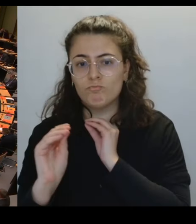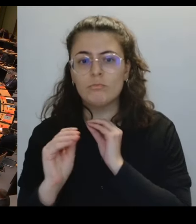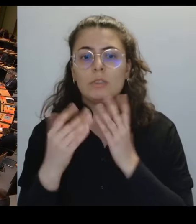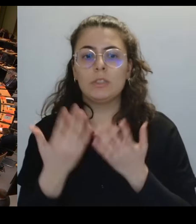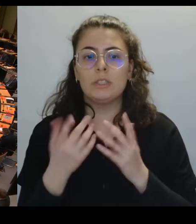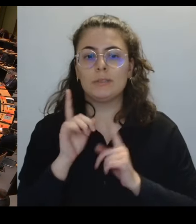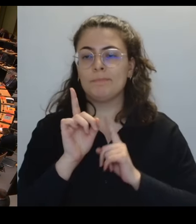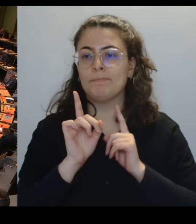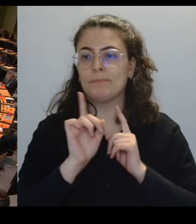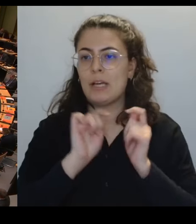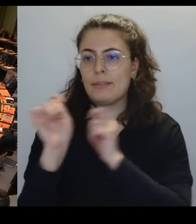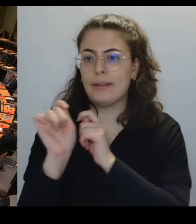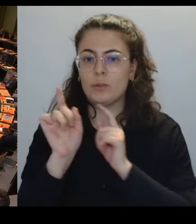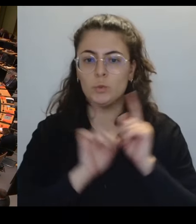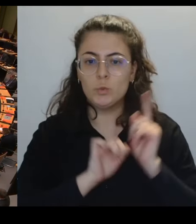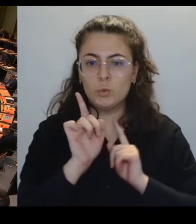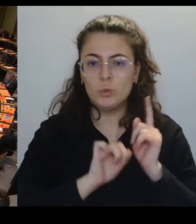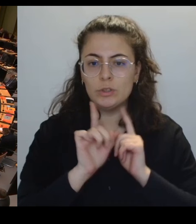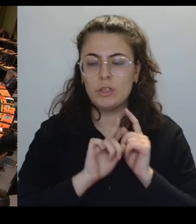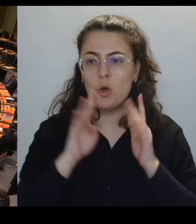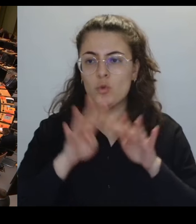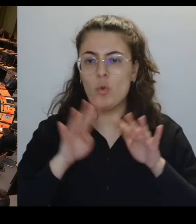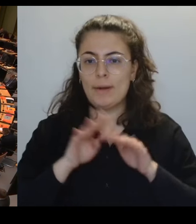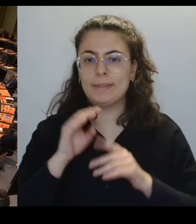empfehlen die Ausschüsse gemäß den Beschlussempfehlungen